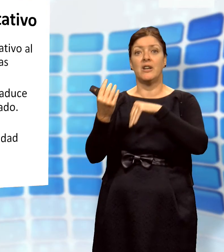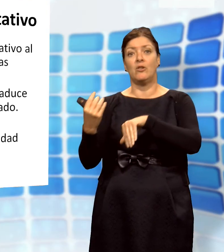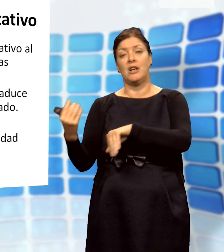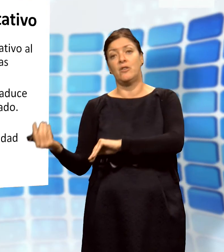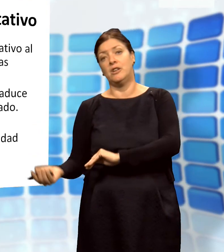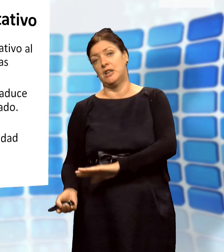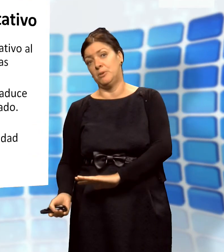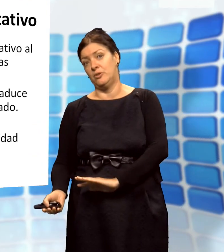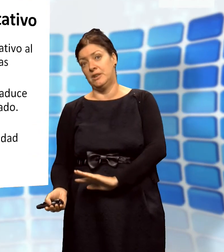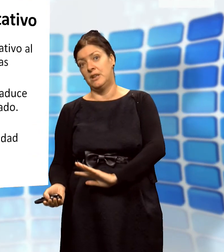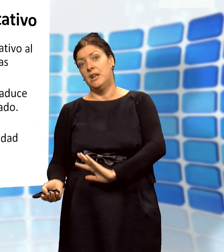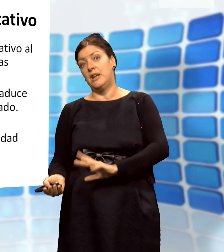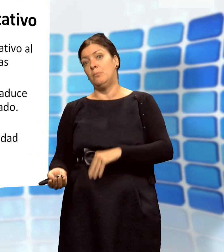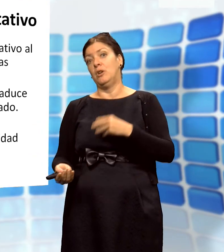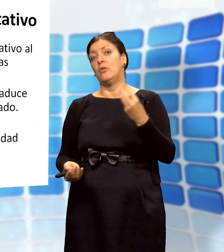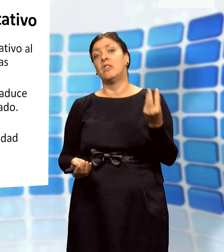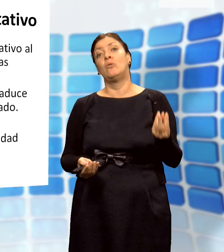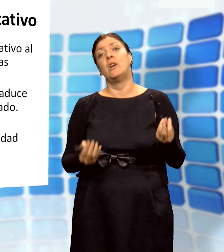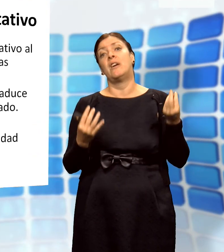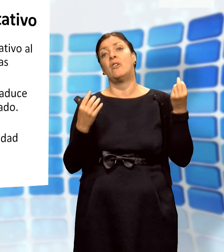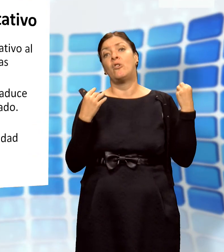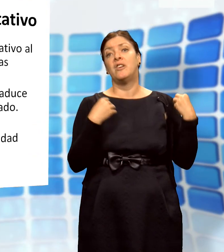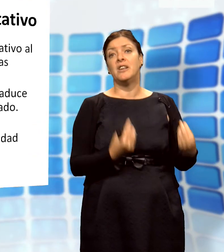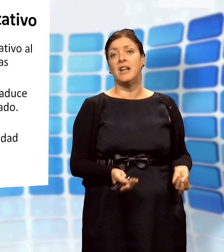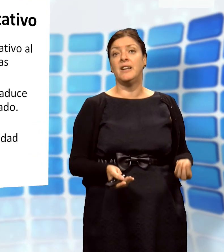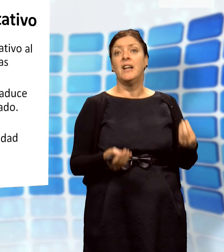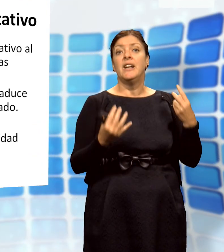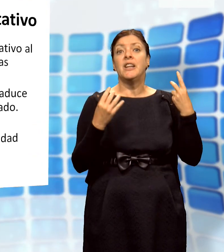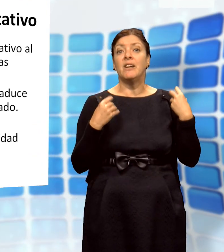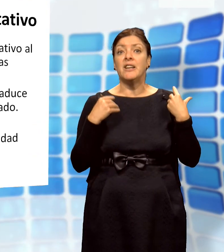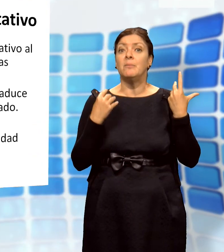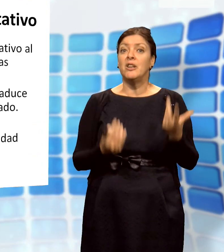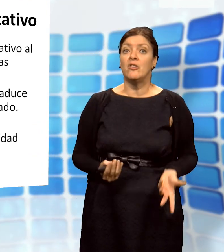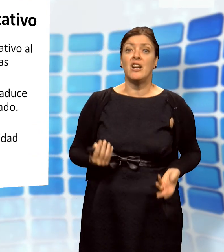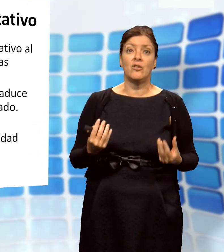grado de relación entre las personas. Ejemplo: la cultura occidental de variante meridional,